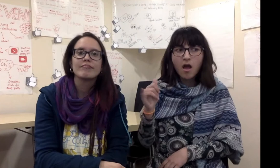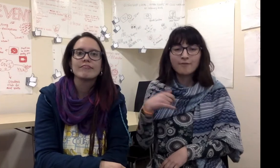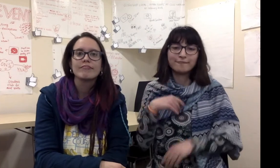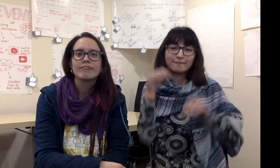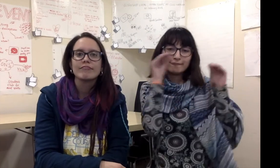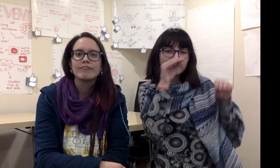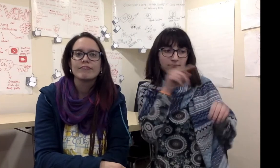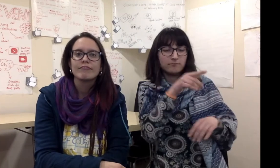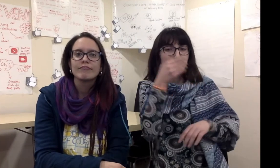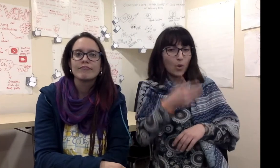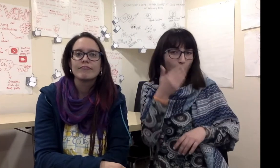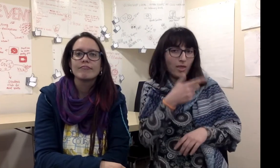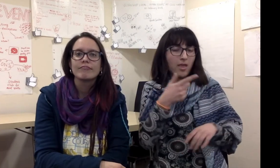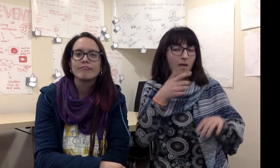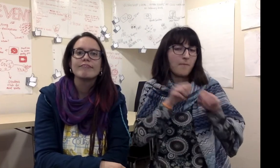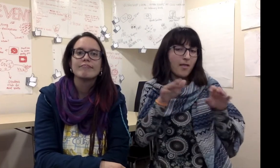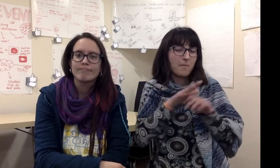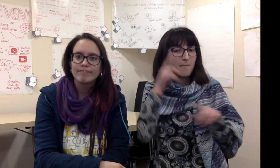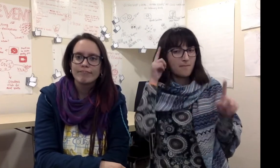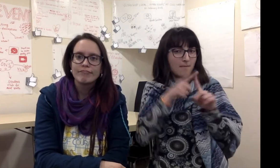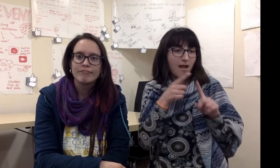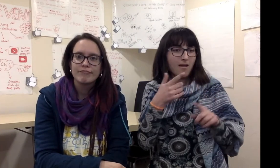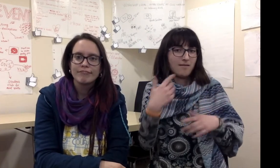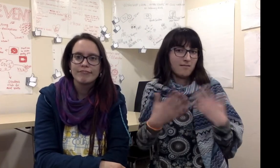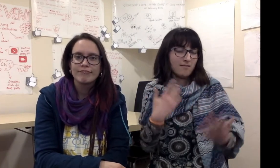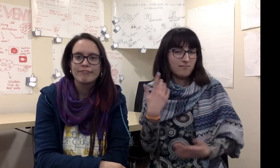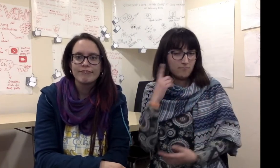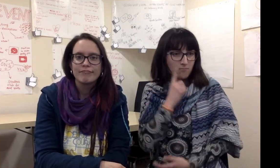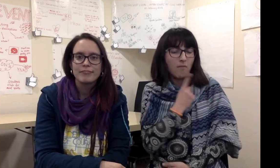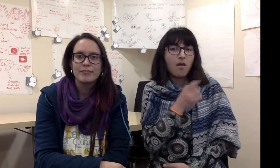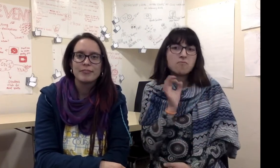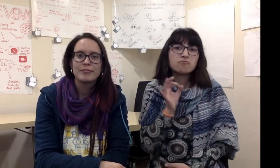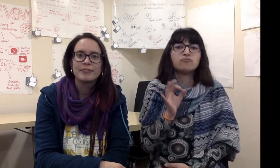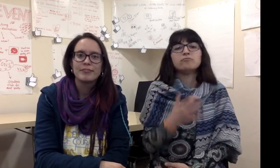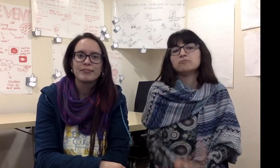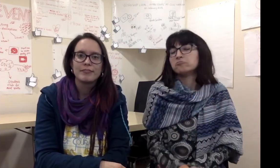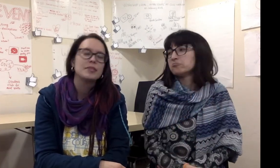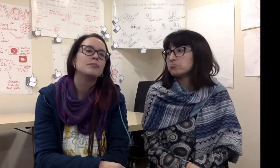por lo que recalcamos la importancia de las redes sociales para este tipo de actividades.